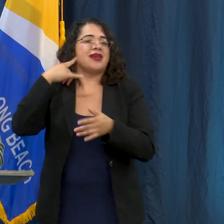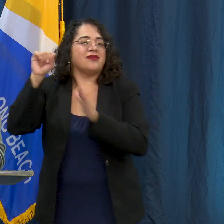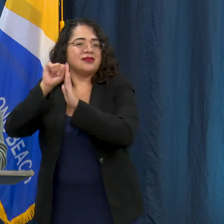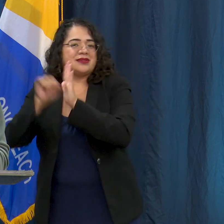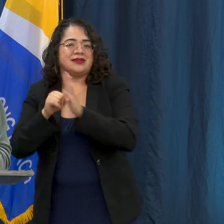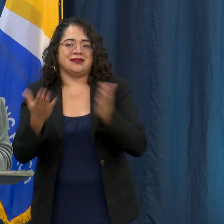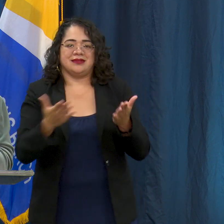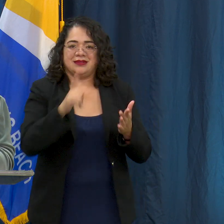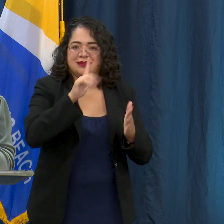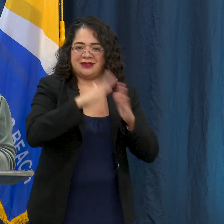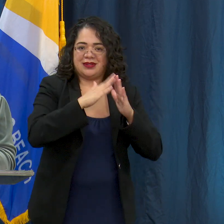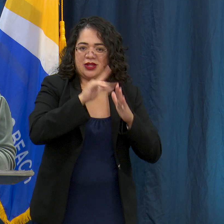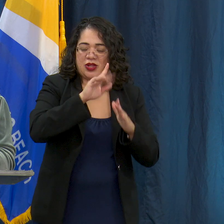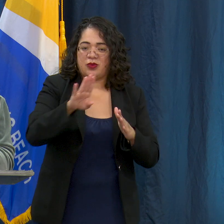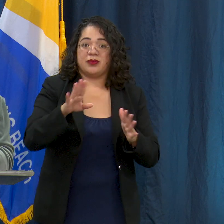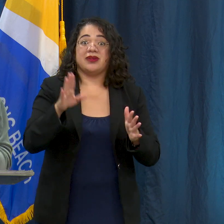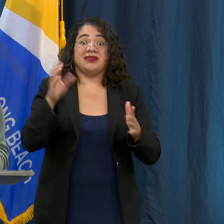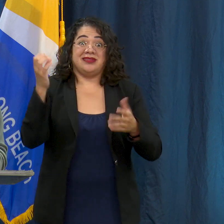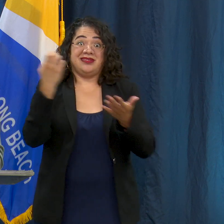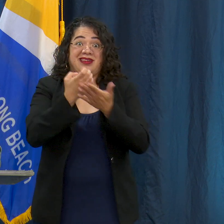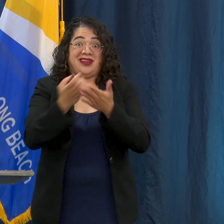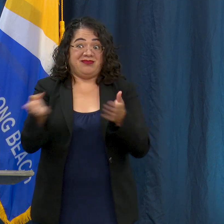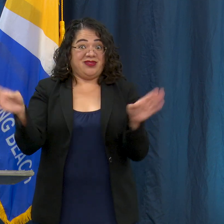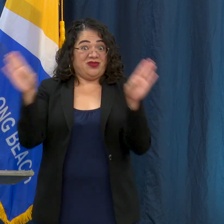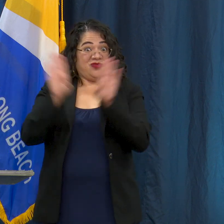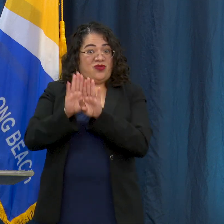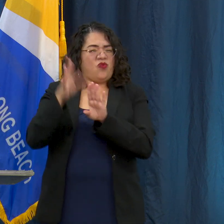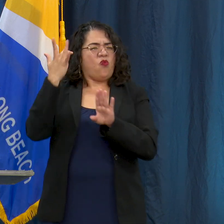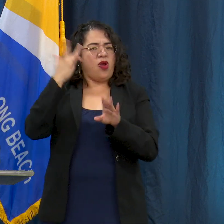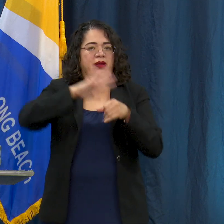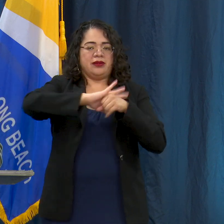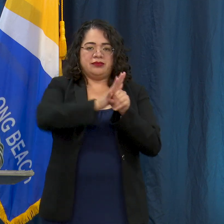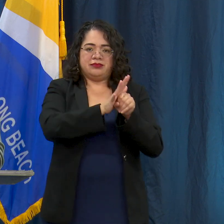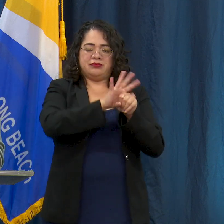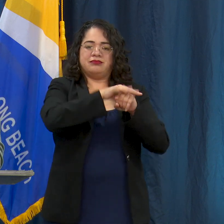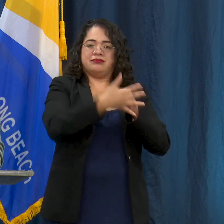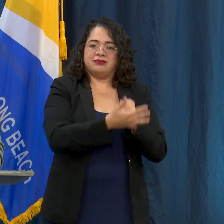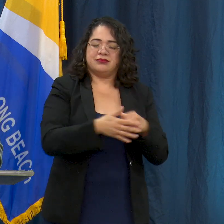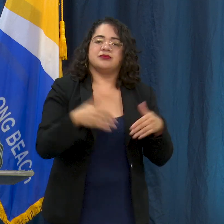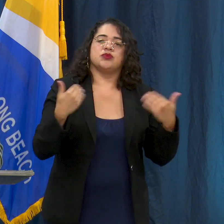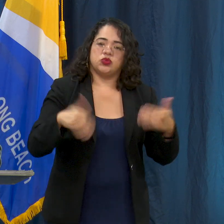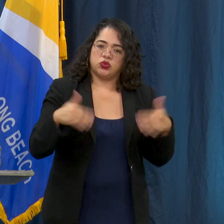muchos cambios opium entebbe saloon you entra hemo mucho más Largo into sus